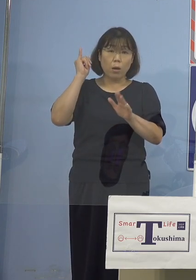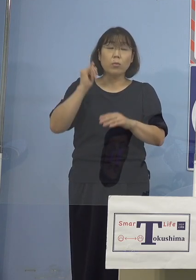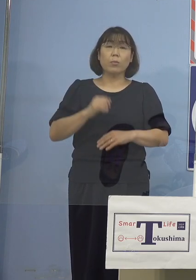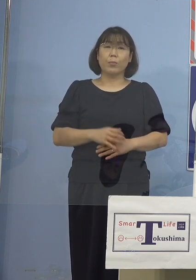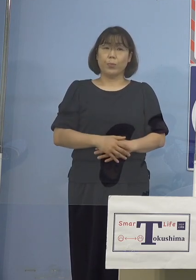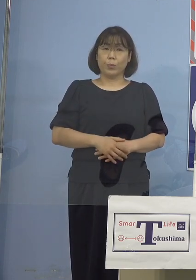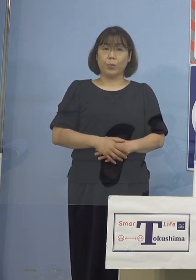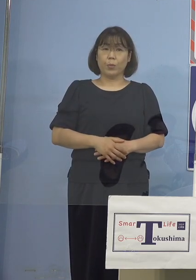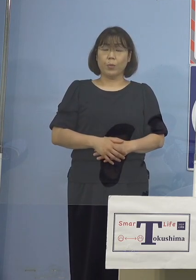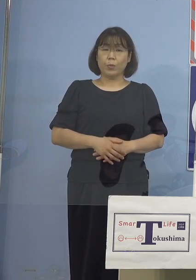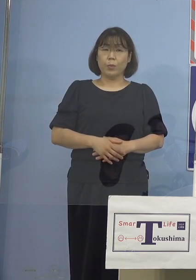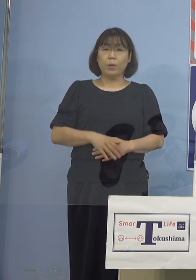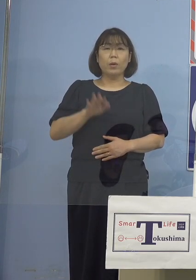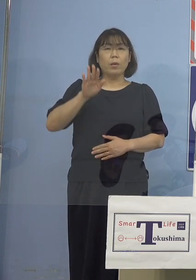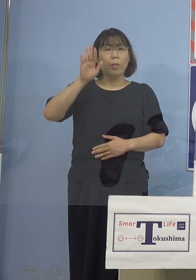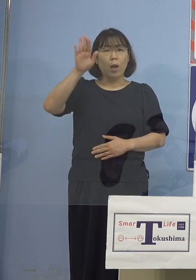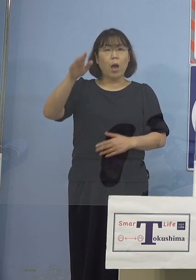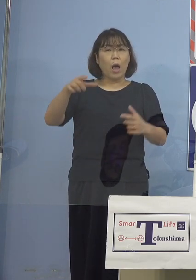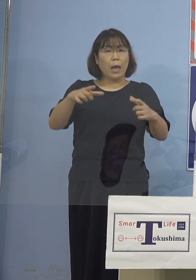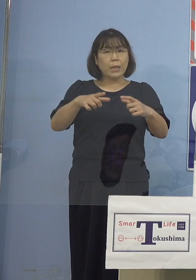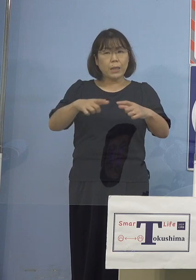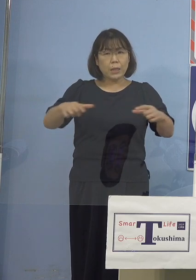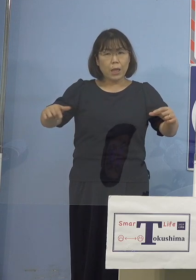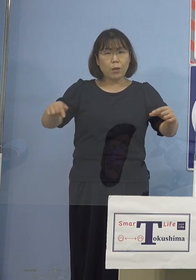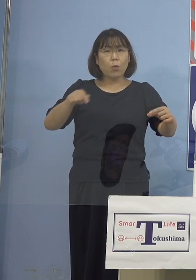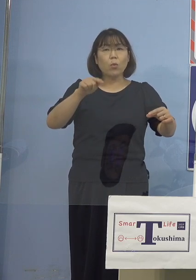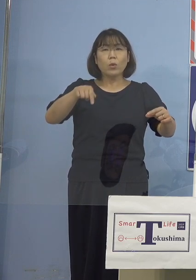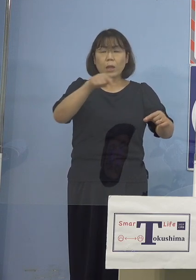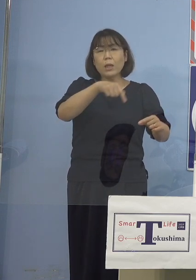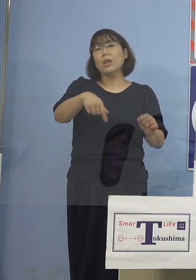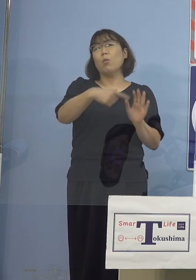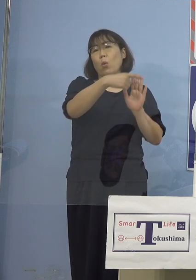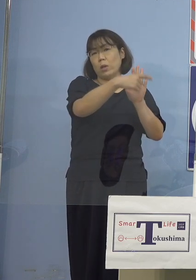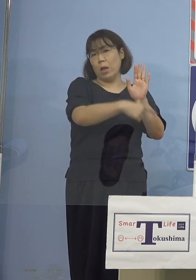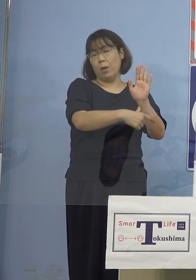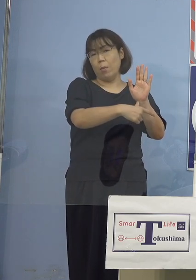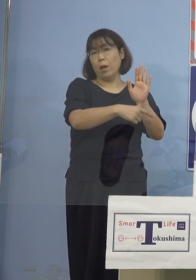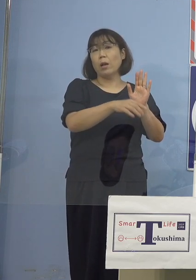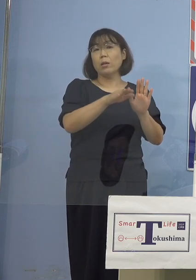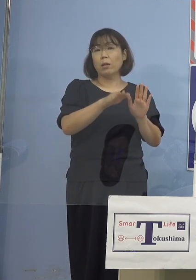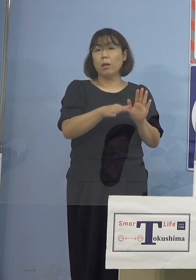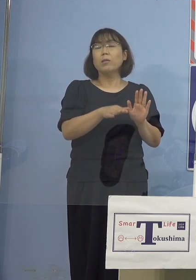今後、全国的にはこれ やはりテーマになってくると思いますので